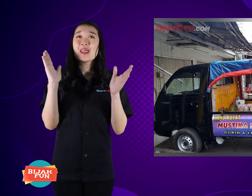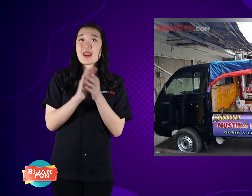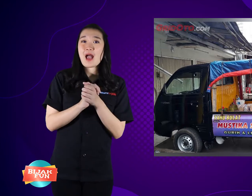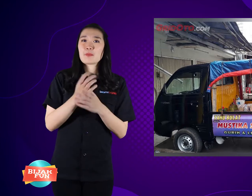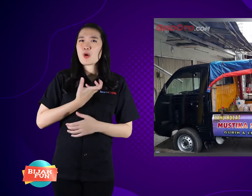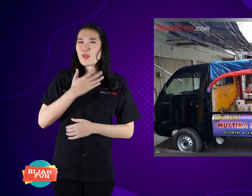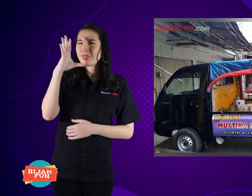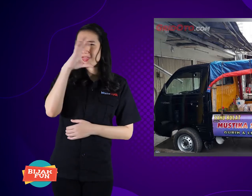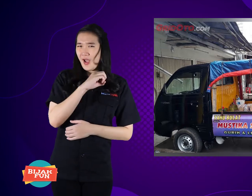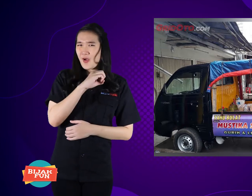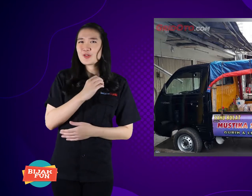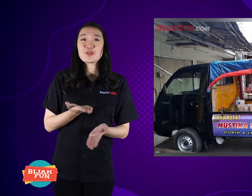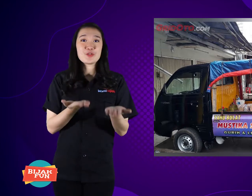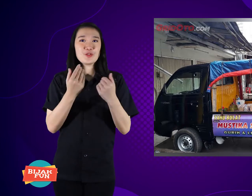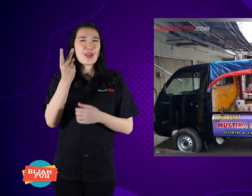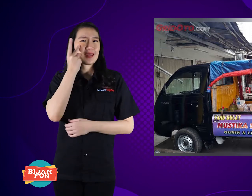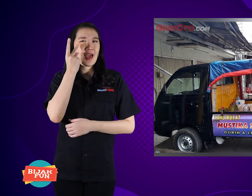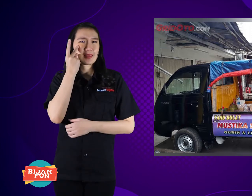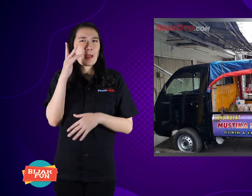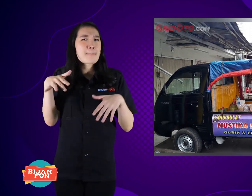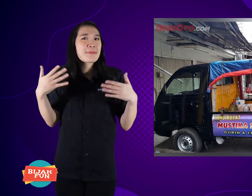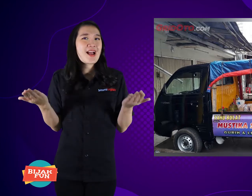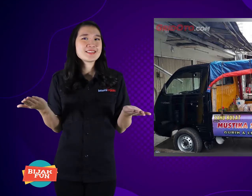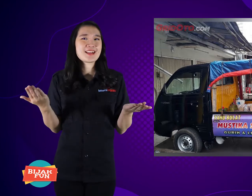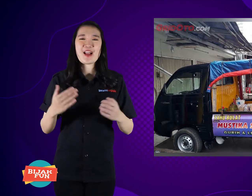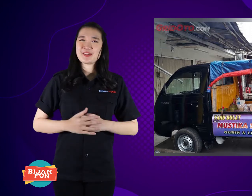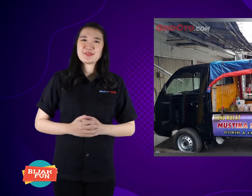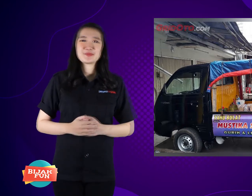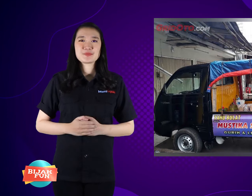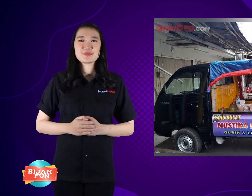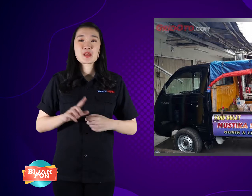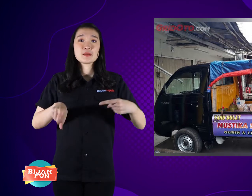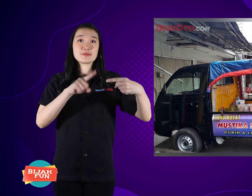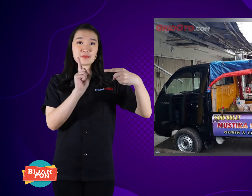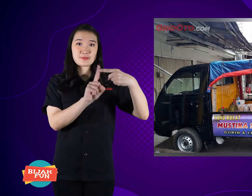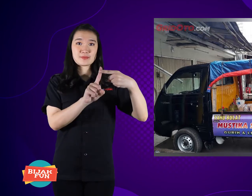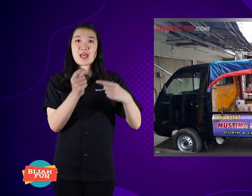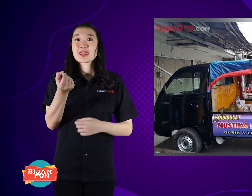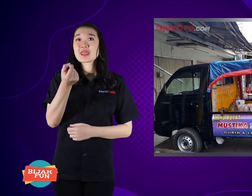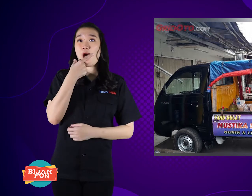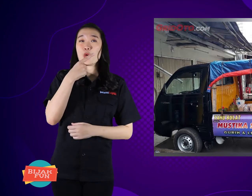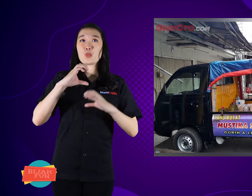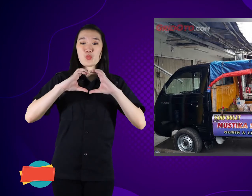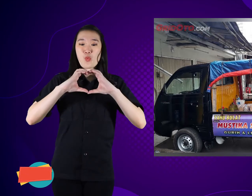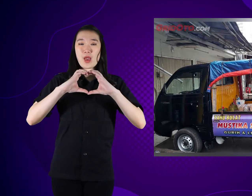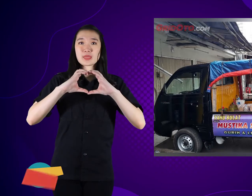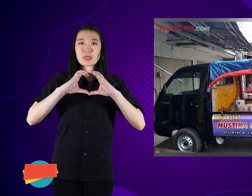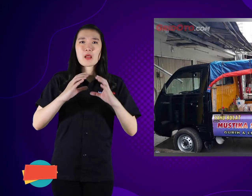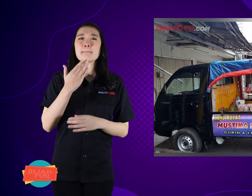Nah, mau tahu lebih lanjut? yuk lihat ada apa aja! 1. Tahu bulat.